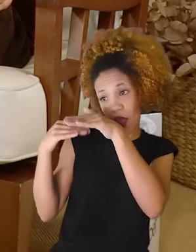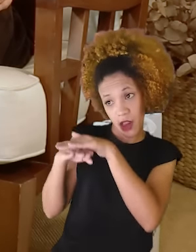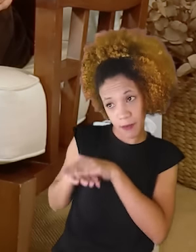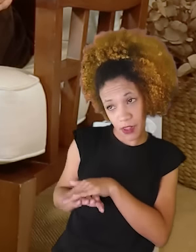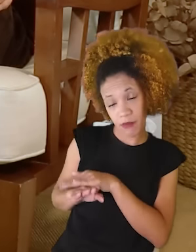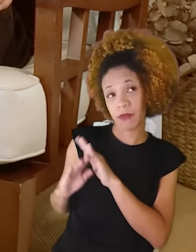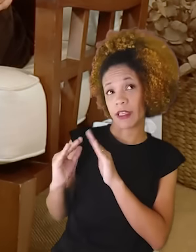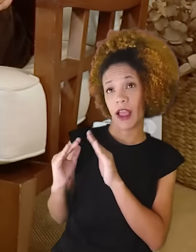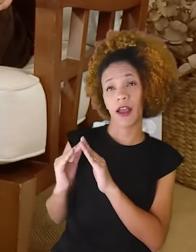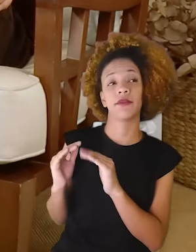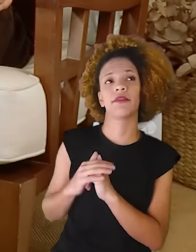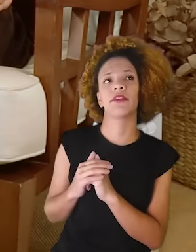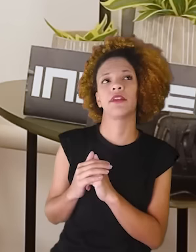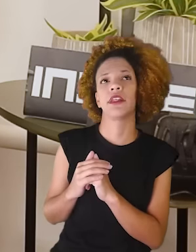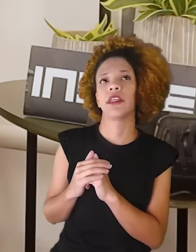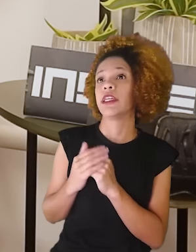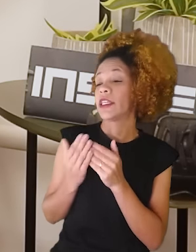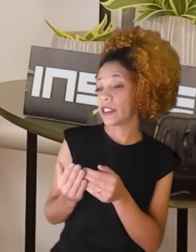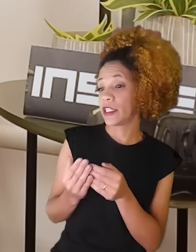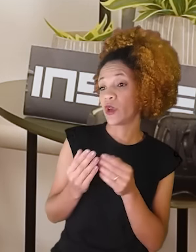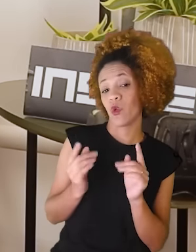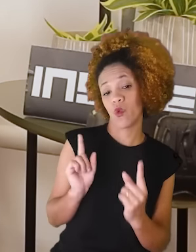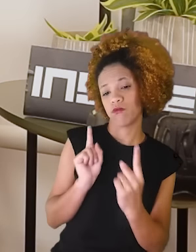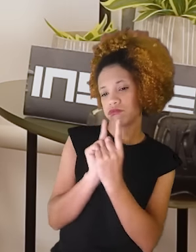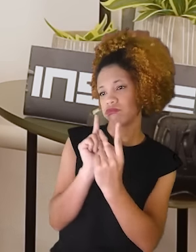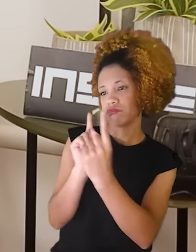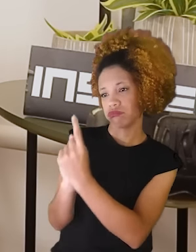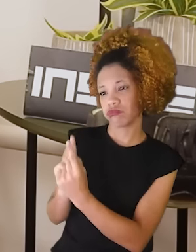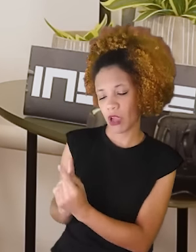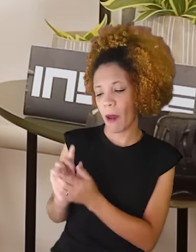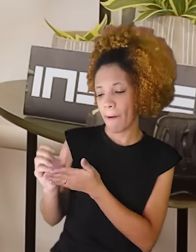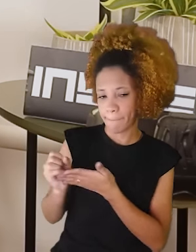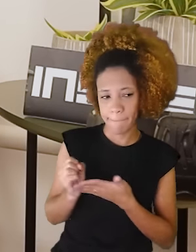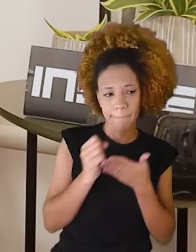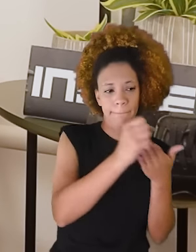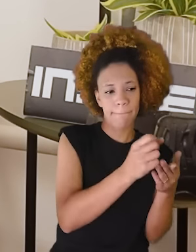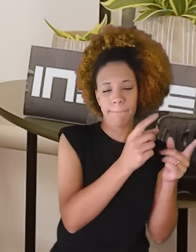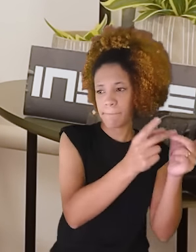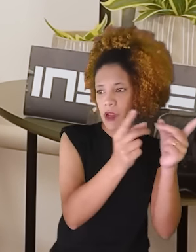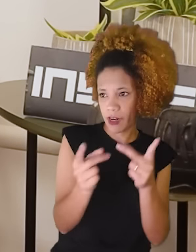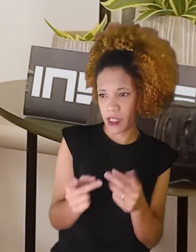o chocolate lá em casa e vinha os os vendedores lá para pegar é para pegar e pegar para vender